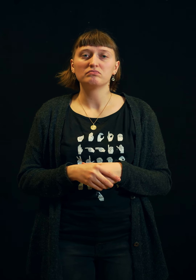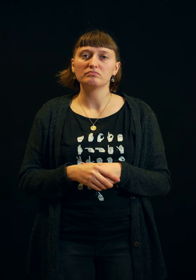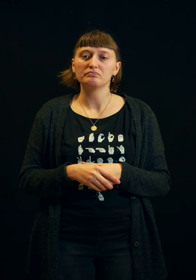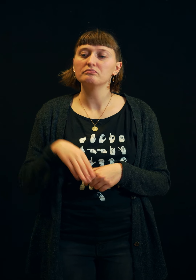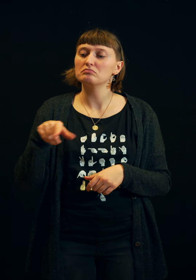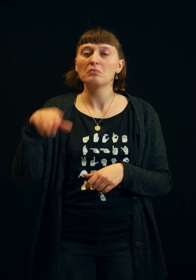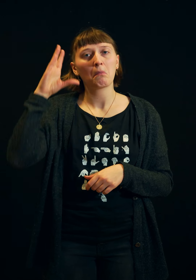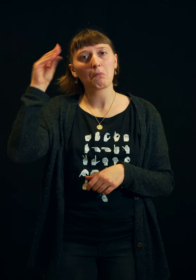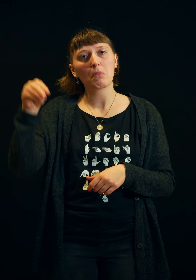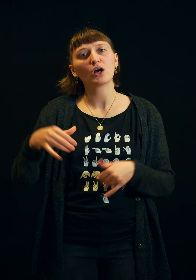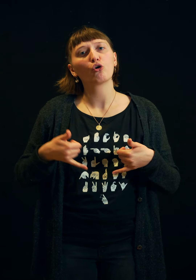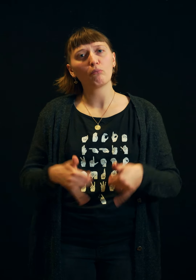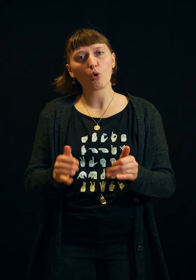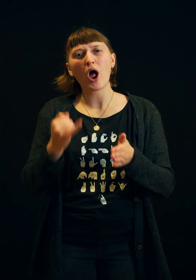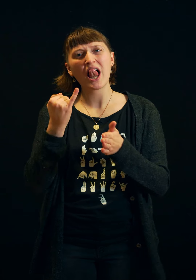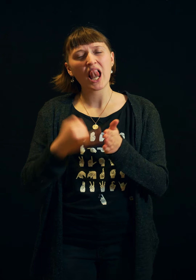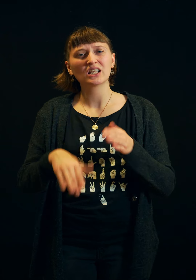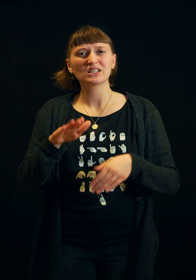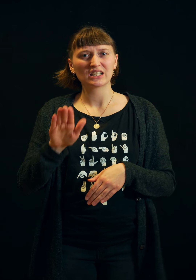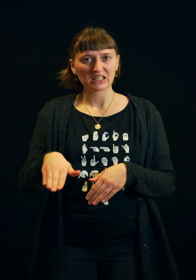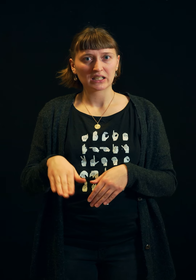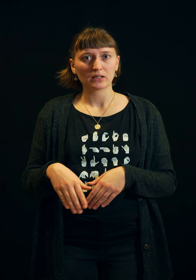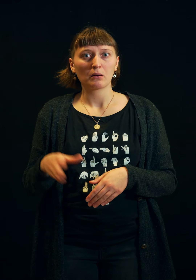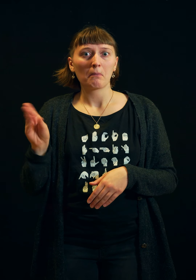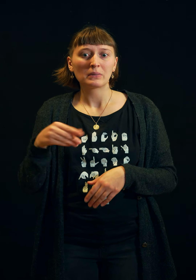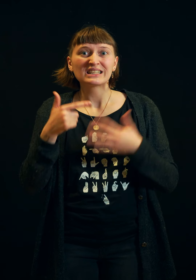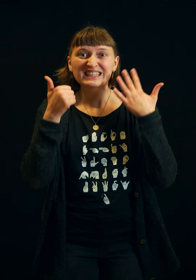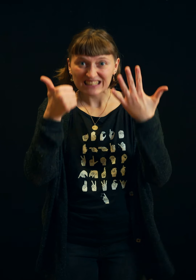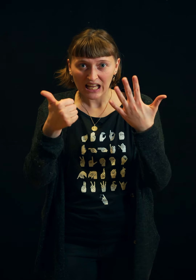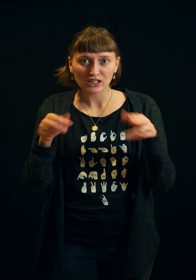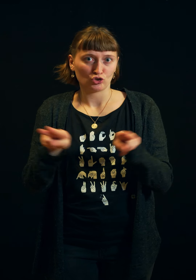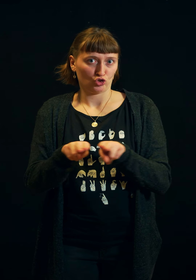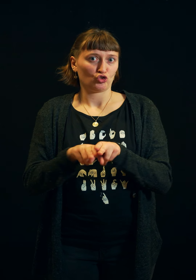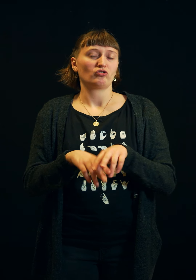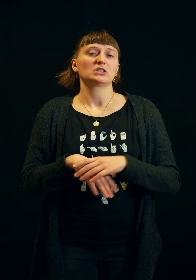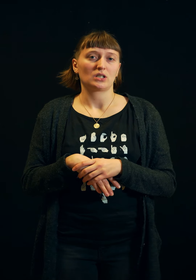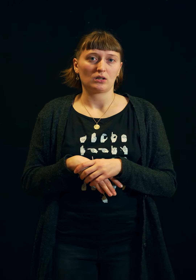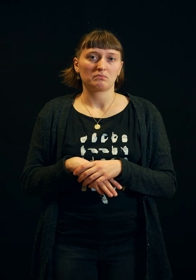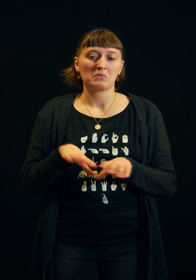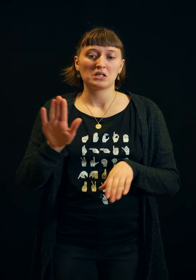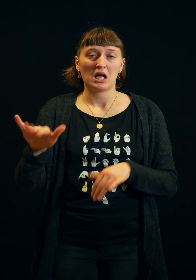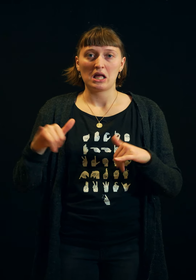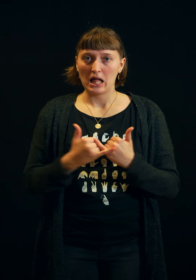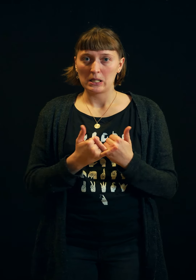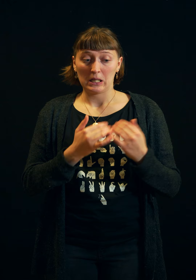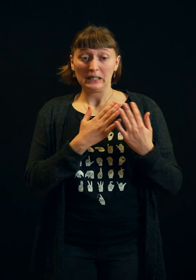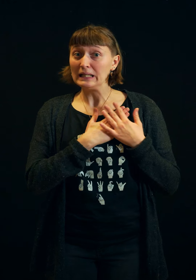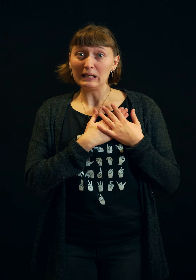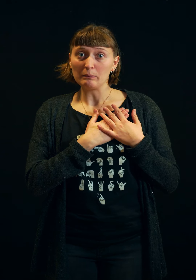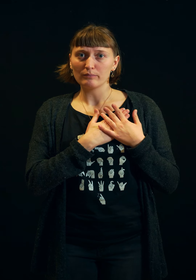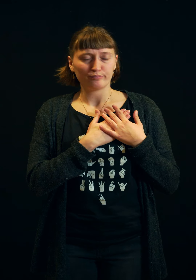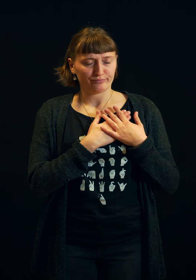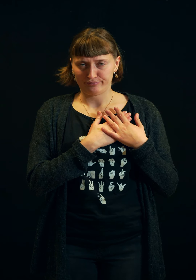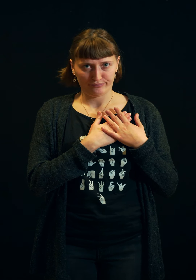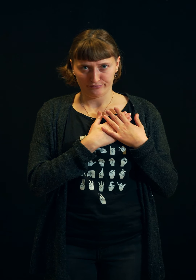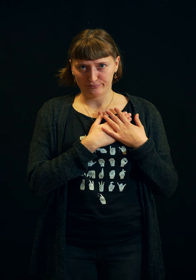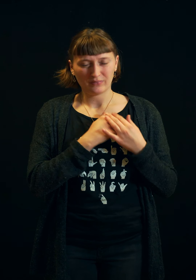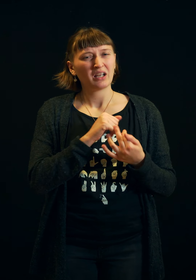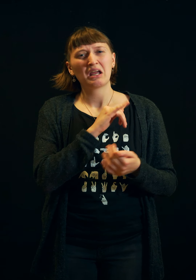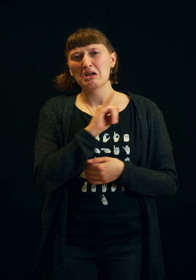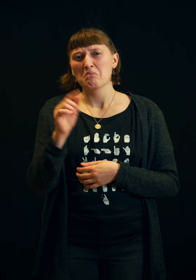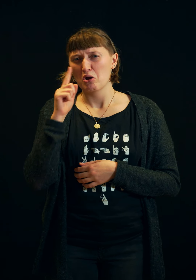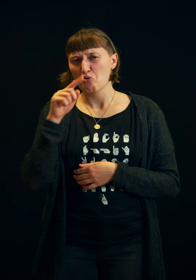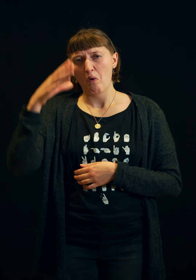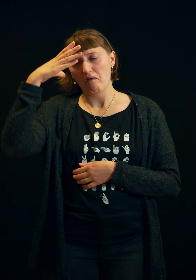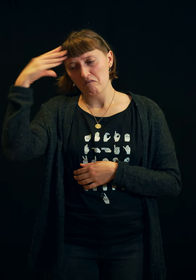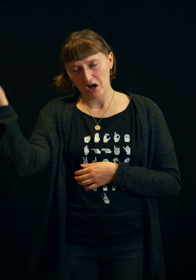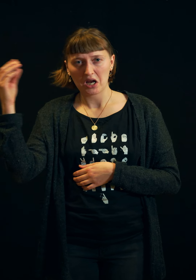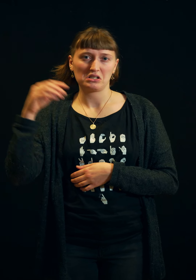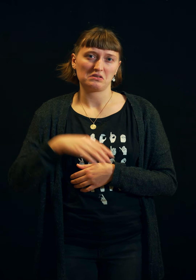Geboren als Kind, das siebte von sechsen, wurde er stets statt geliebt nur vergessen.